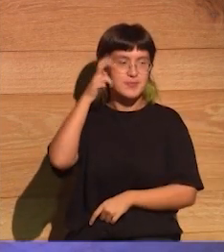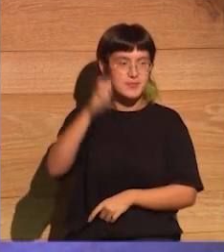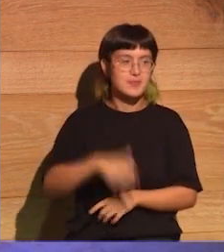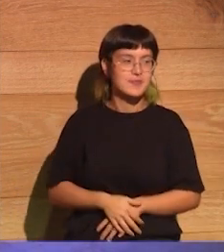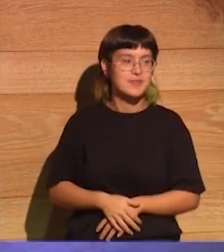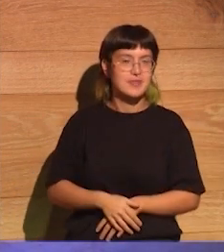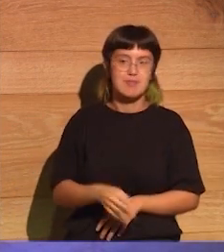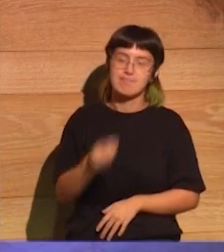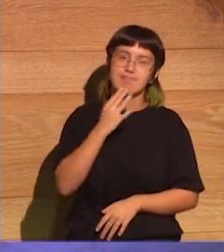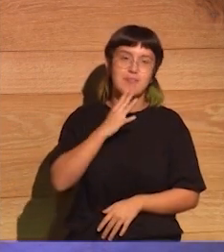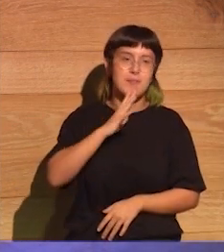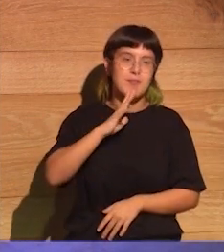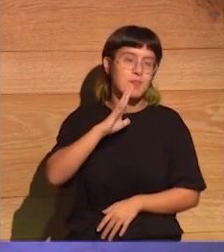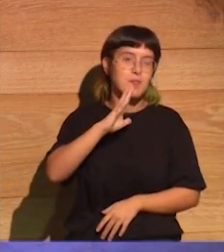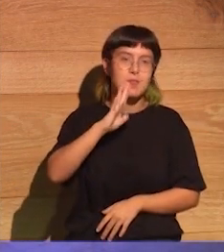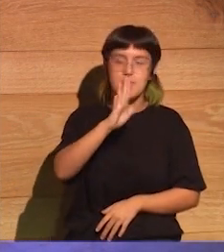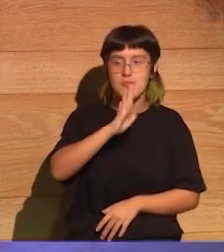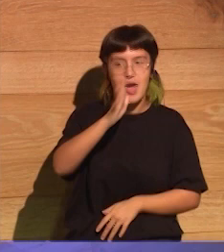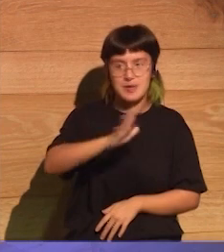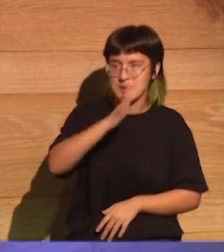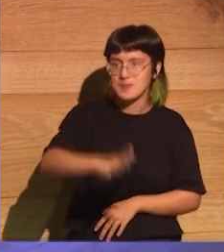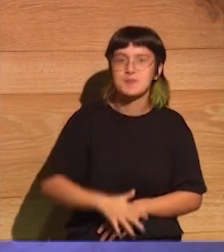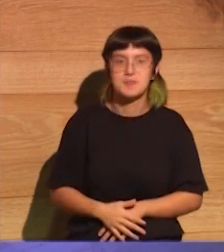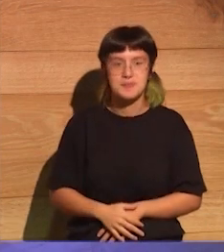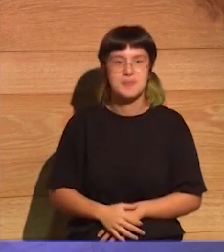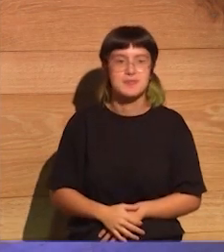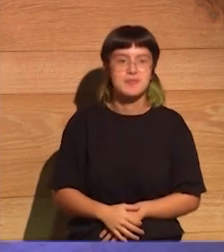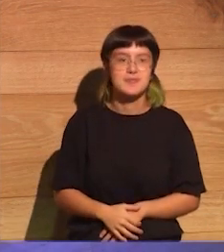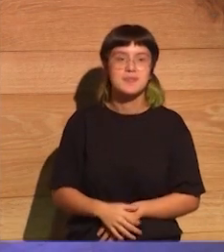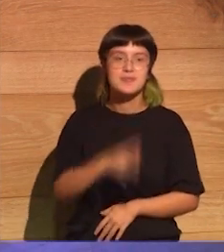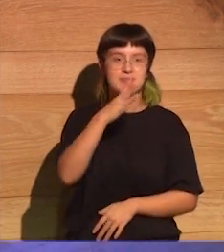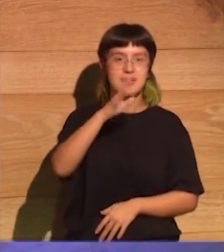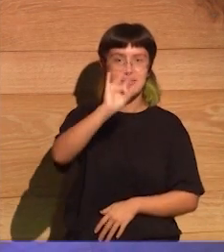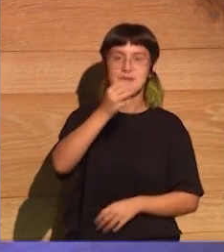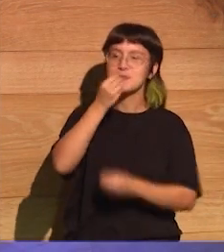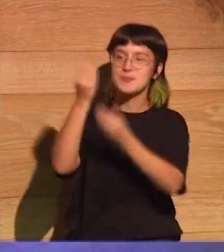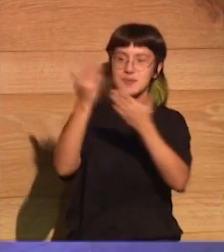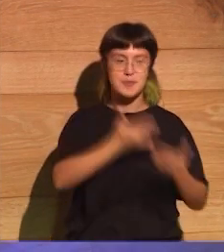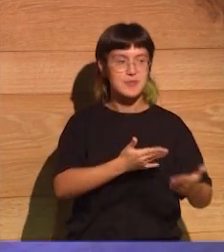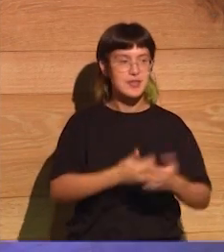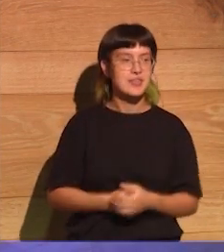Unos cracks sin duda. En ambiente y ahora sí, bienvenidos a la 6.ª edición de enlightED,